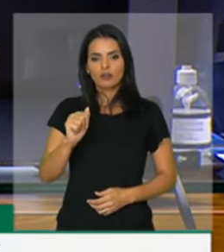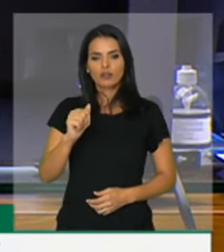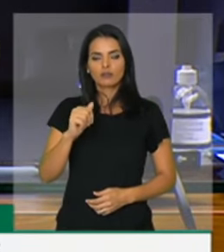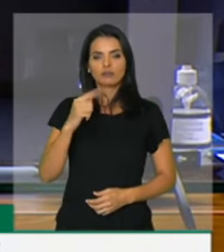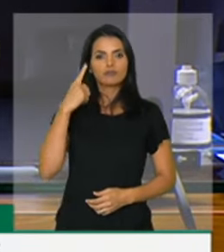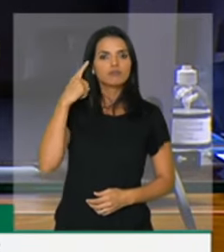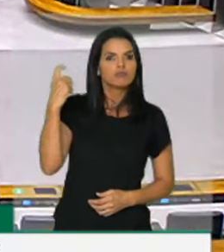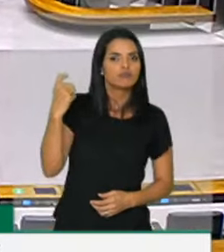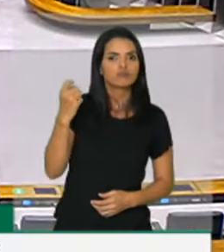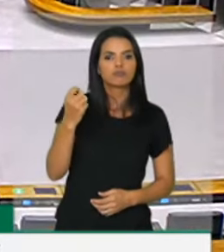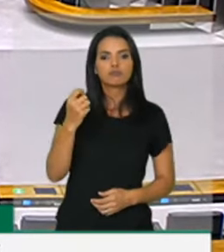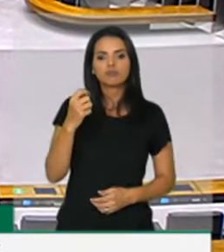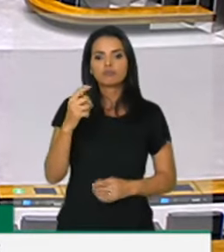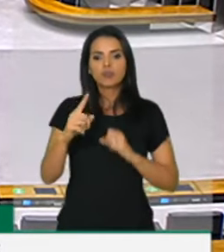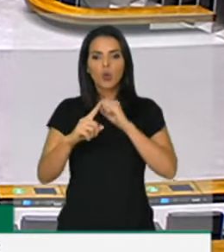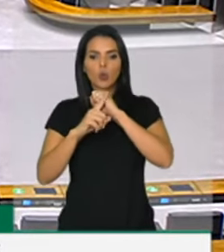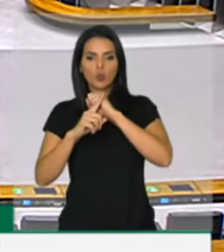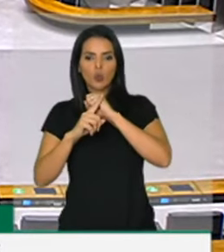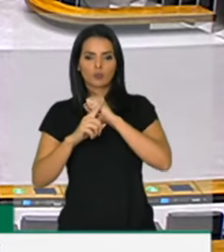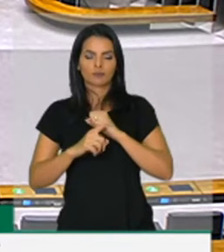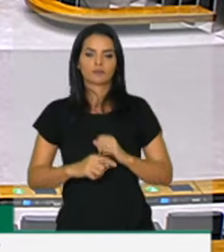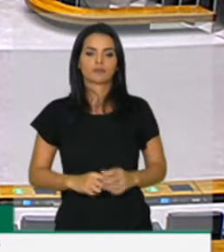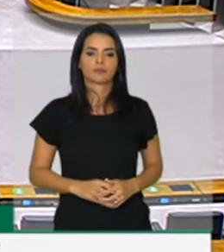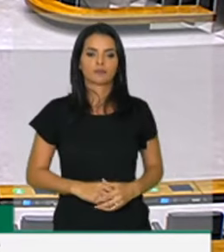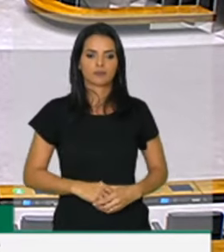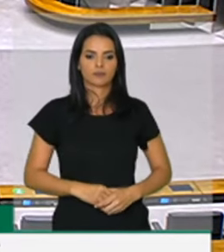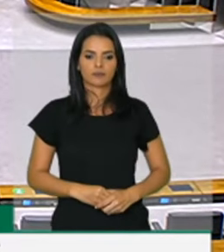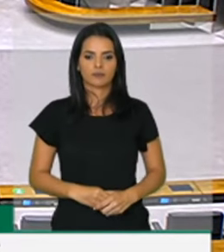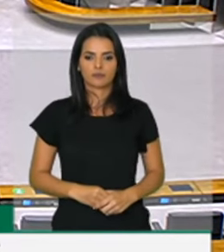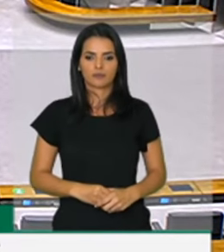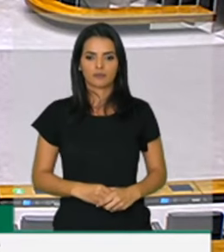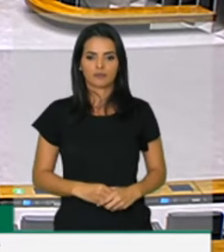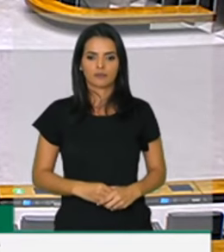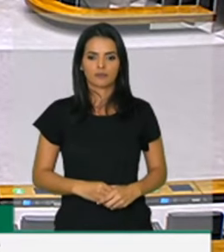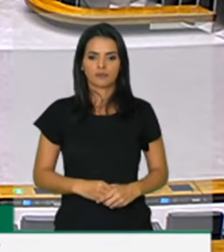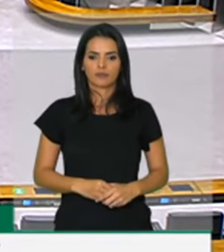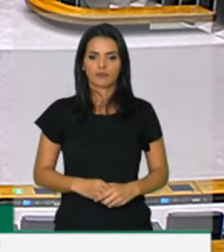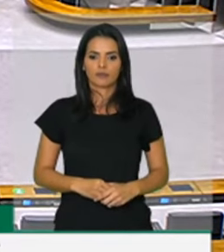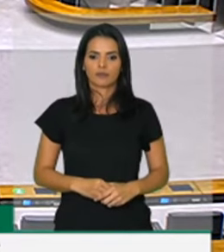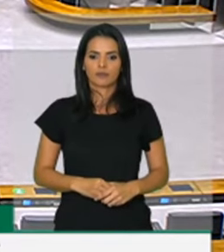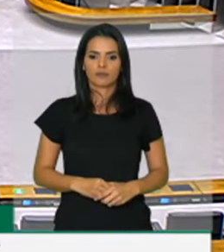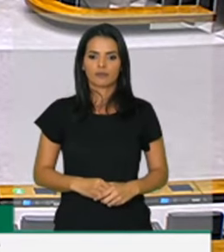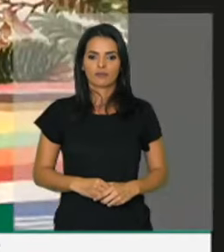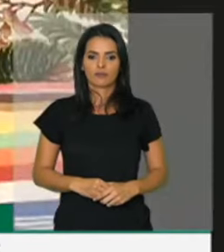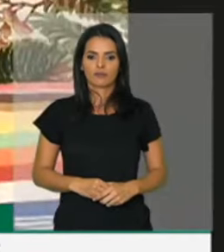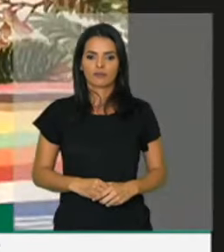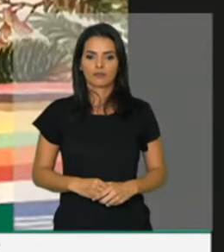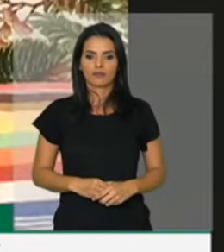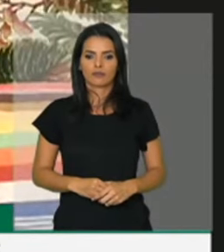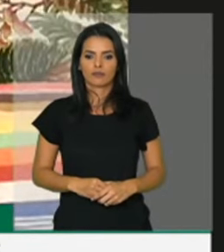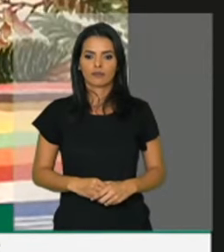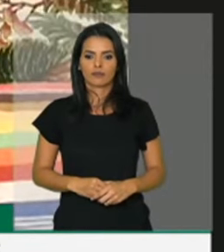[PRESIDENTE]: -- [DEPUTADA]: EU ESTAVA SEM SOM O TEMPO INTEIRO, PRESIDENTE? EU LHE DEI MAIS UM MINUTO, E A SENHORA FICOU SEM SOM SÓ